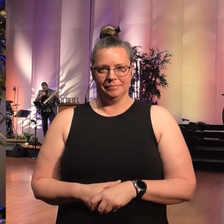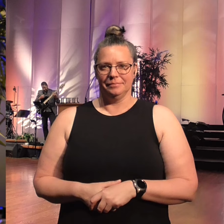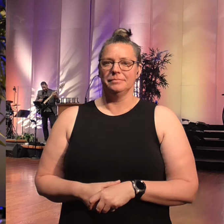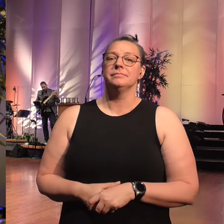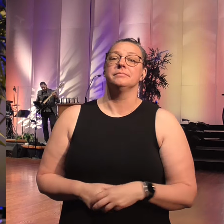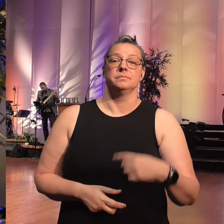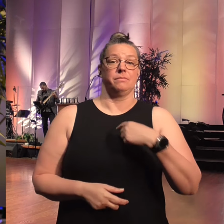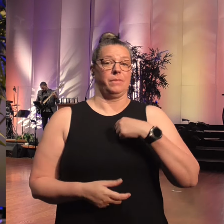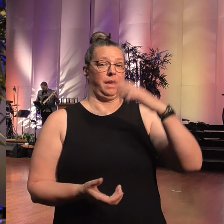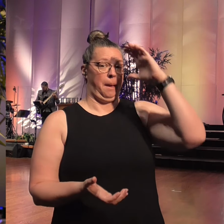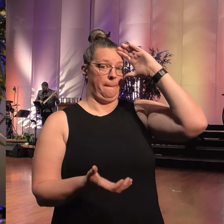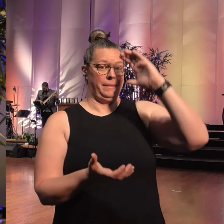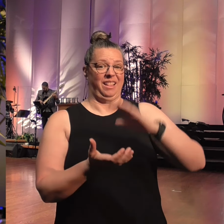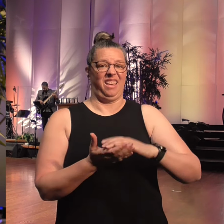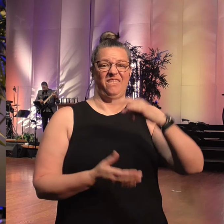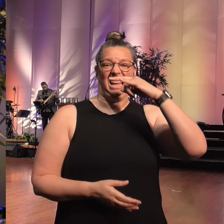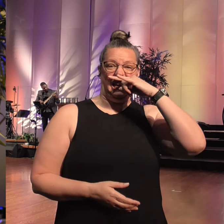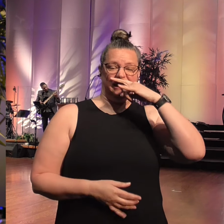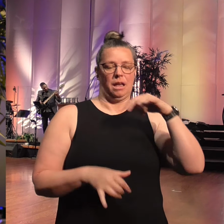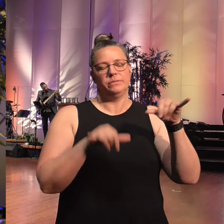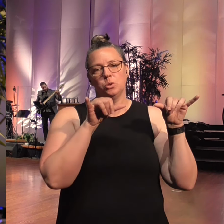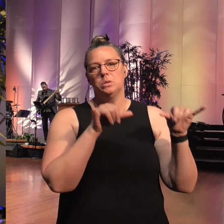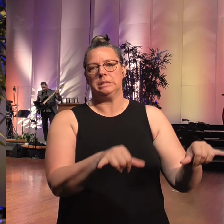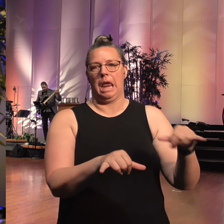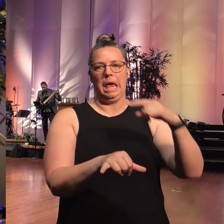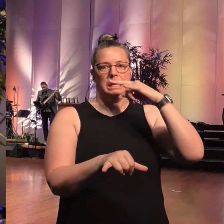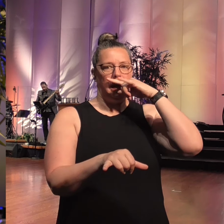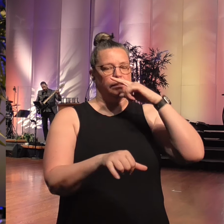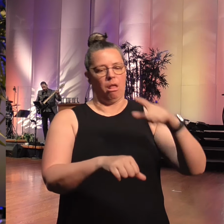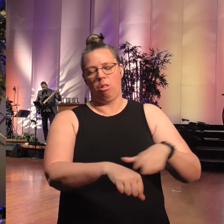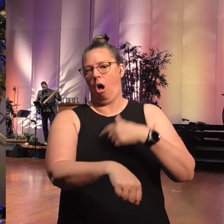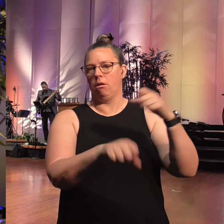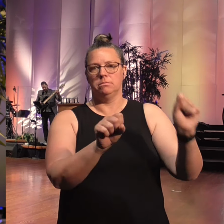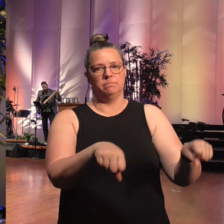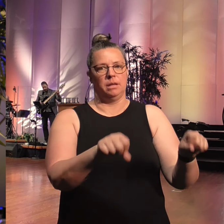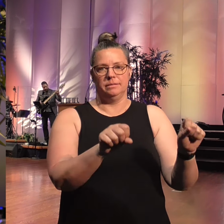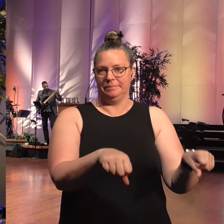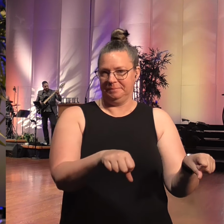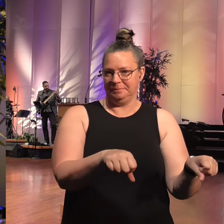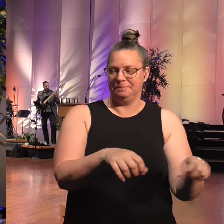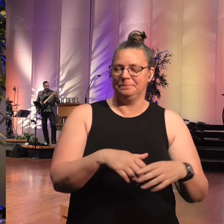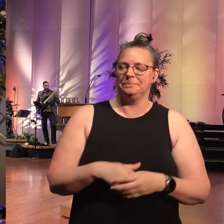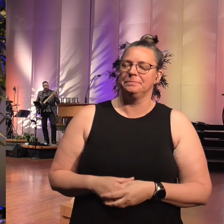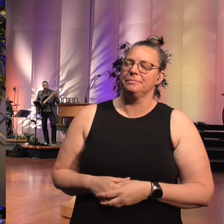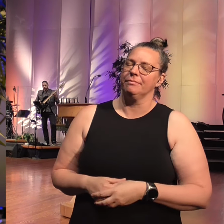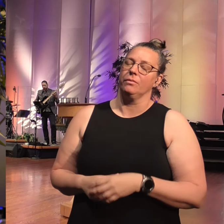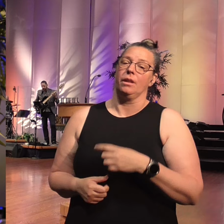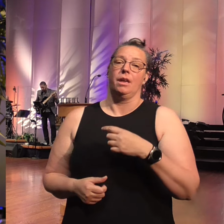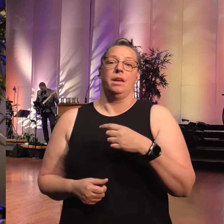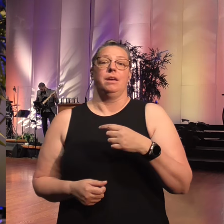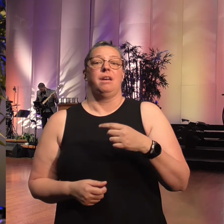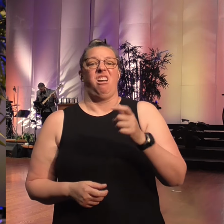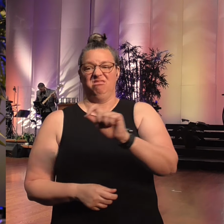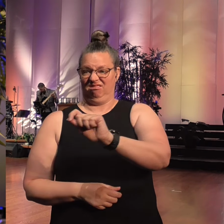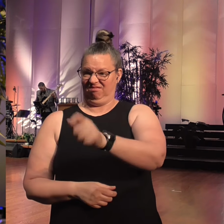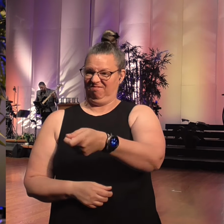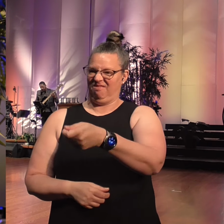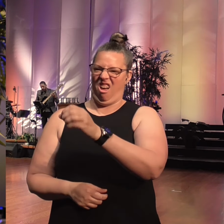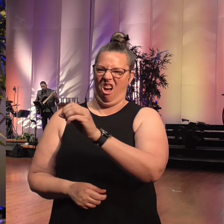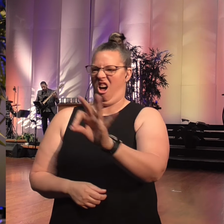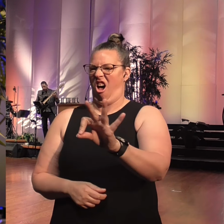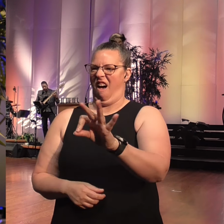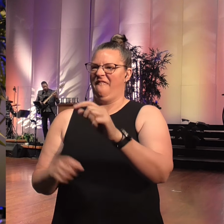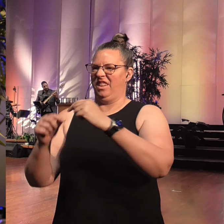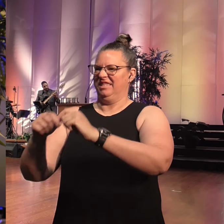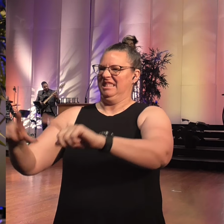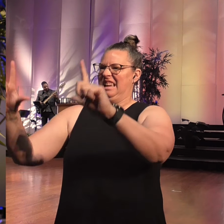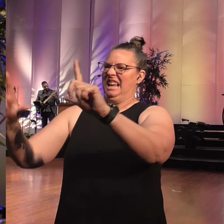Creo que los niños deben seguir siendo niños mientras puedan Apaga la pantalla, ve a trepar a un árbol,